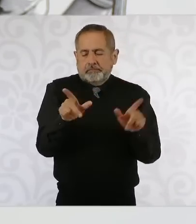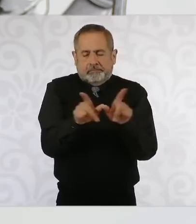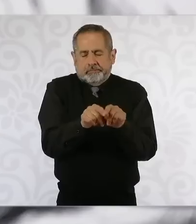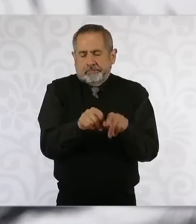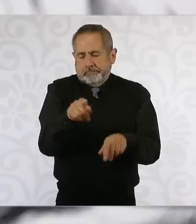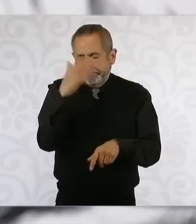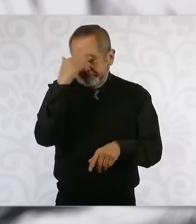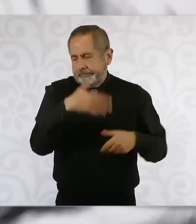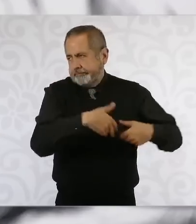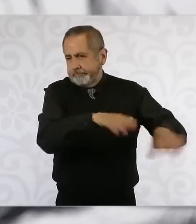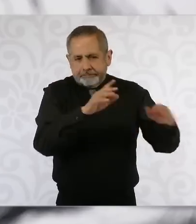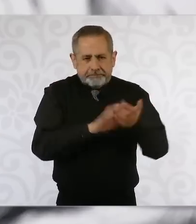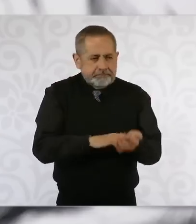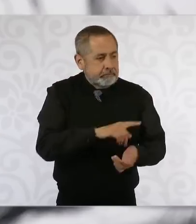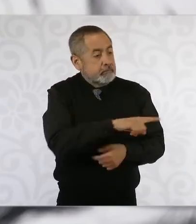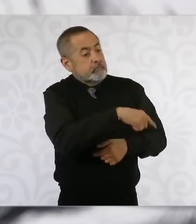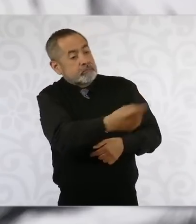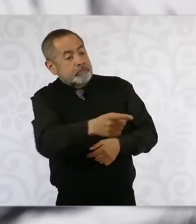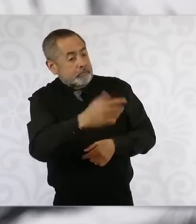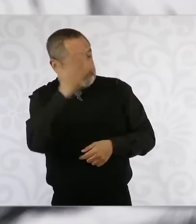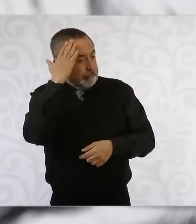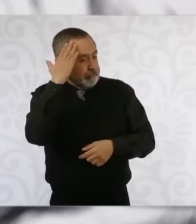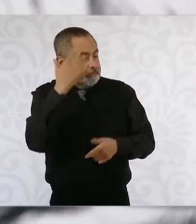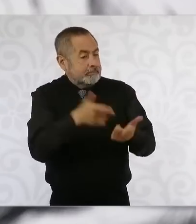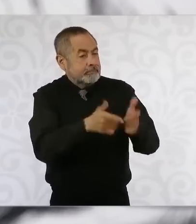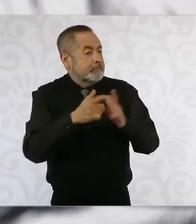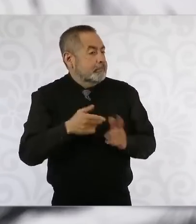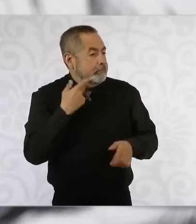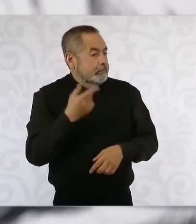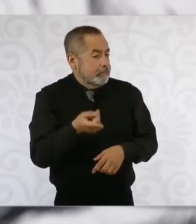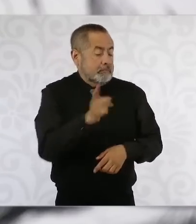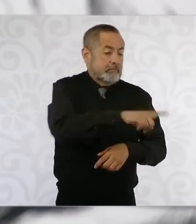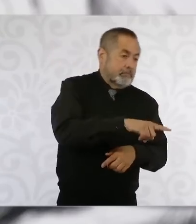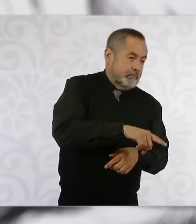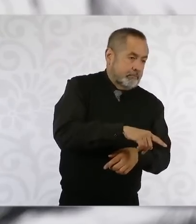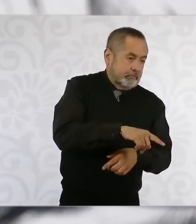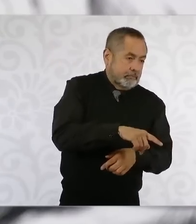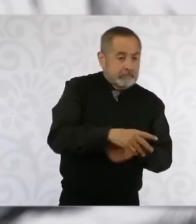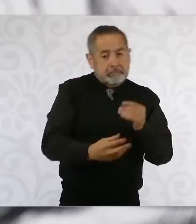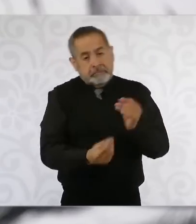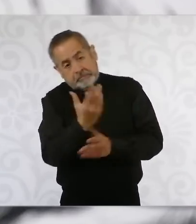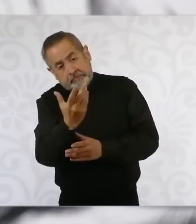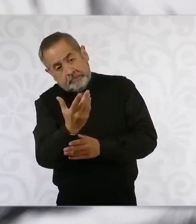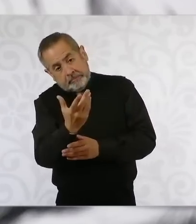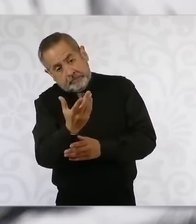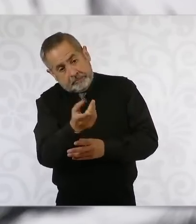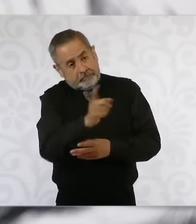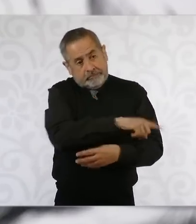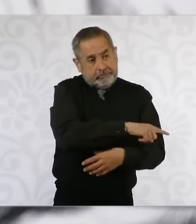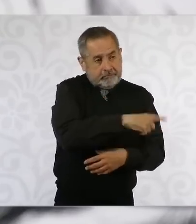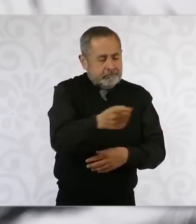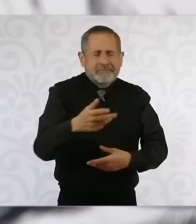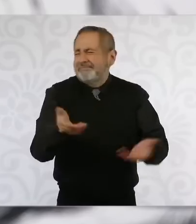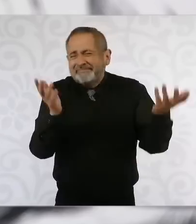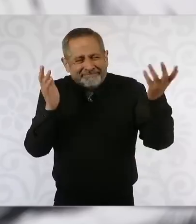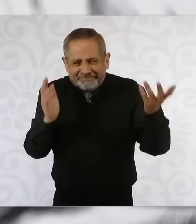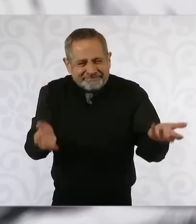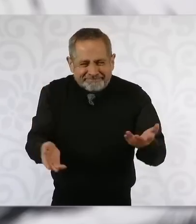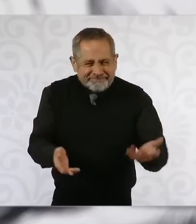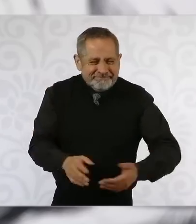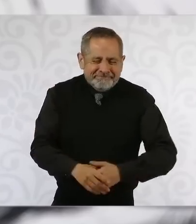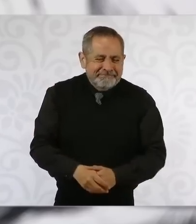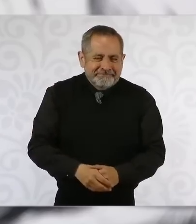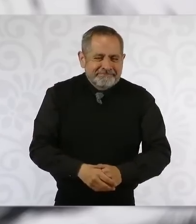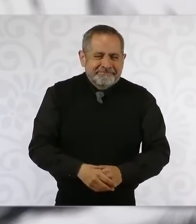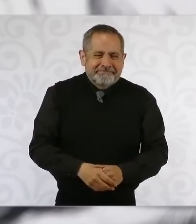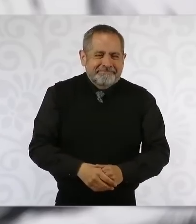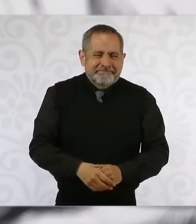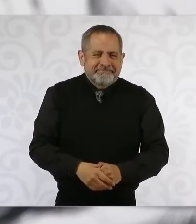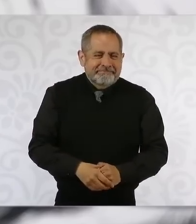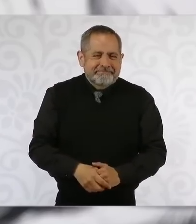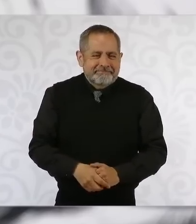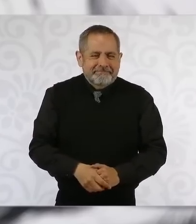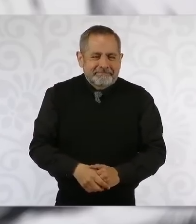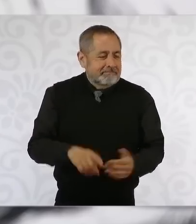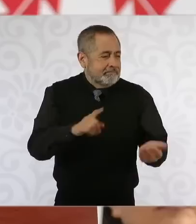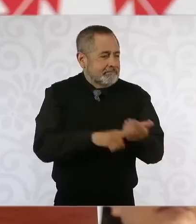la dirección del otro el nuevo partido que está que quieren formar que eh con Junior a la cabeza